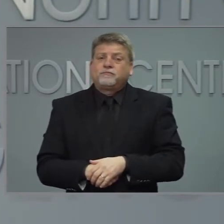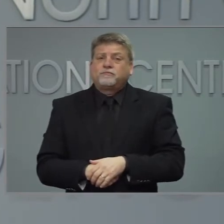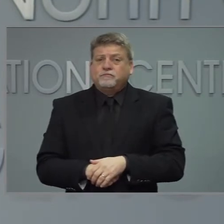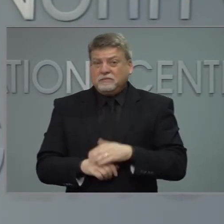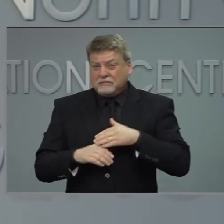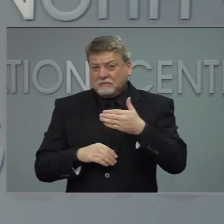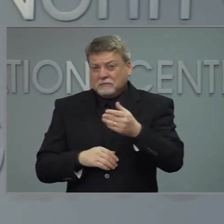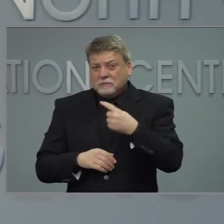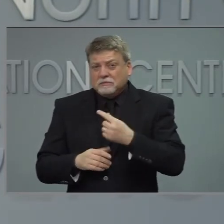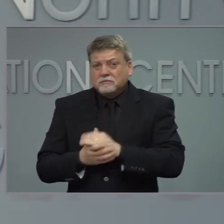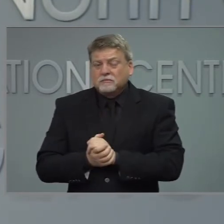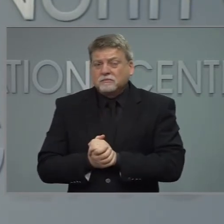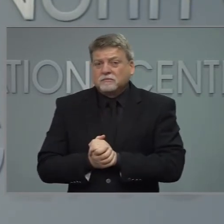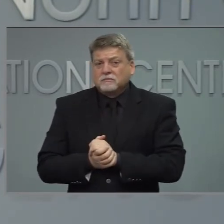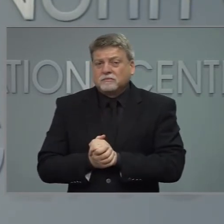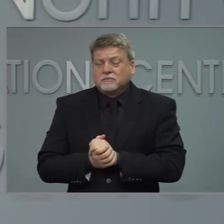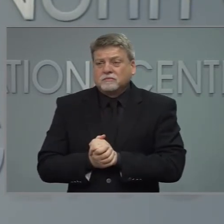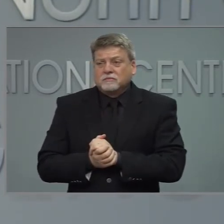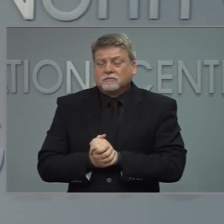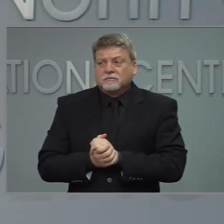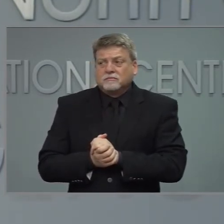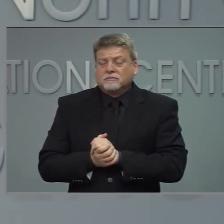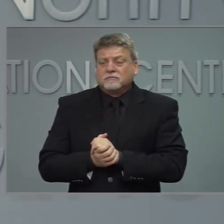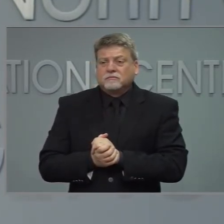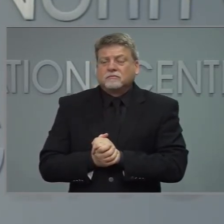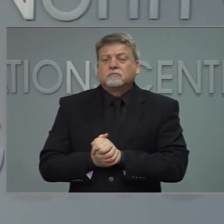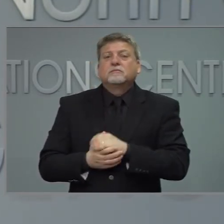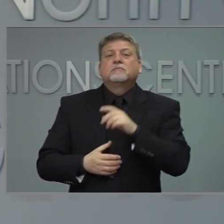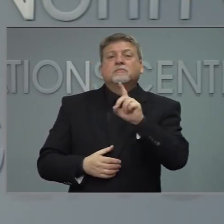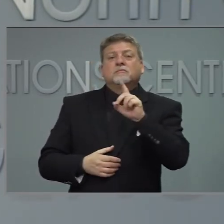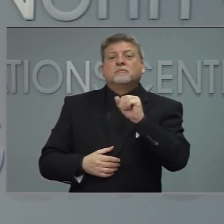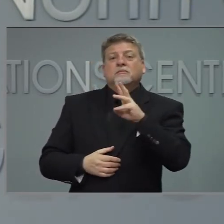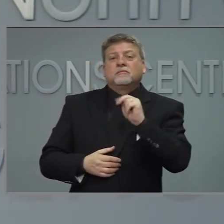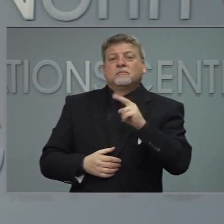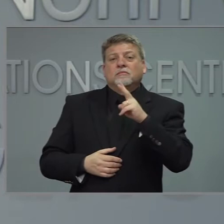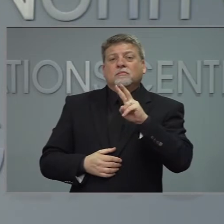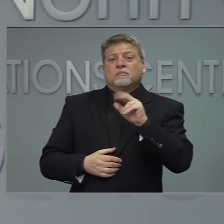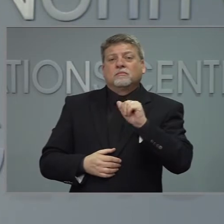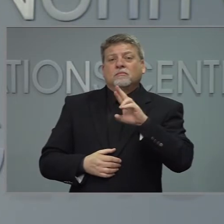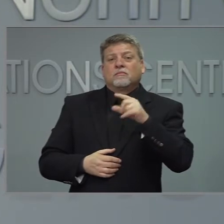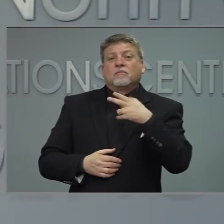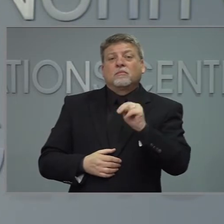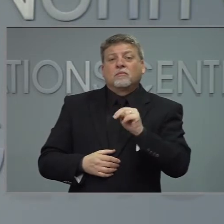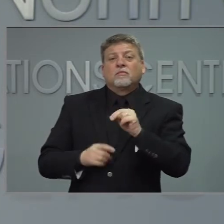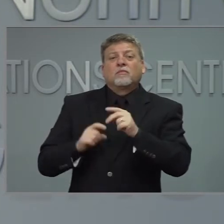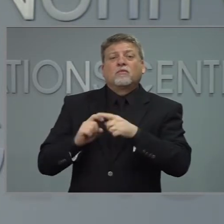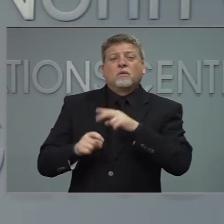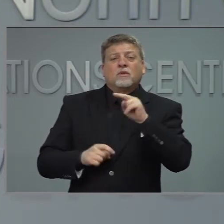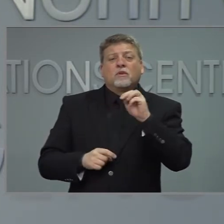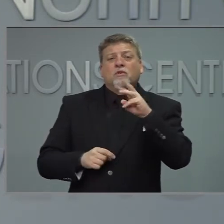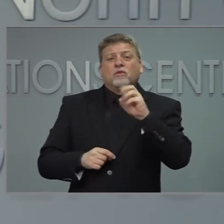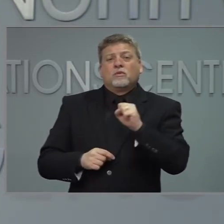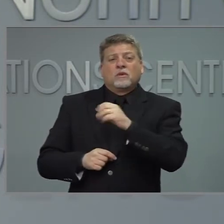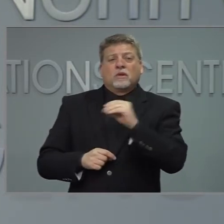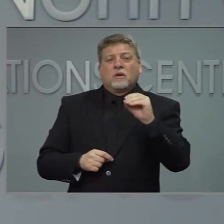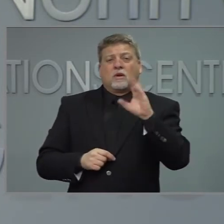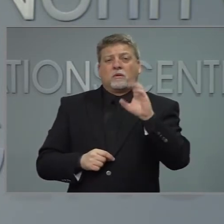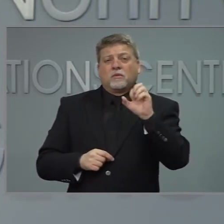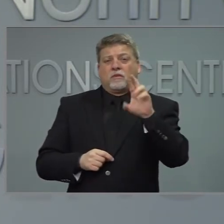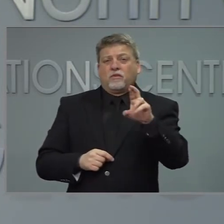La siguiente pregunta por favor. Daban con mi selección.